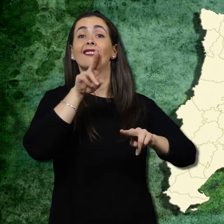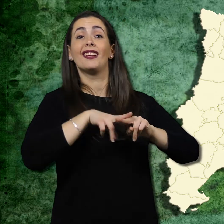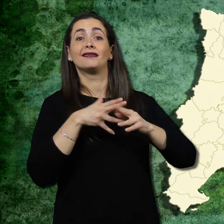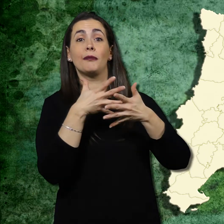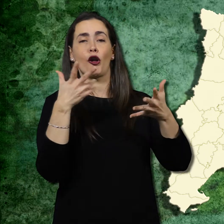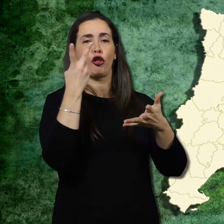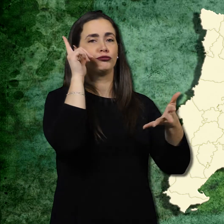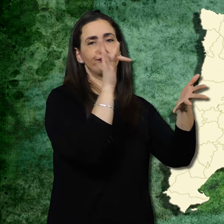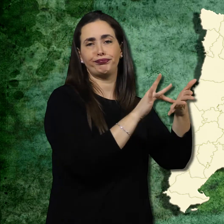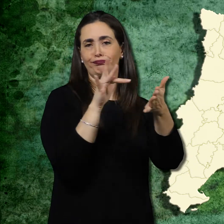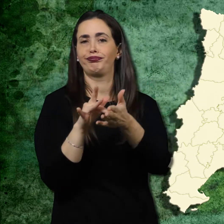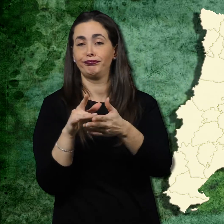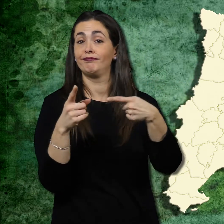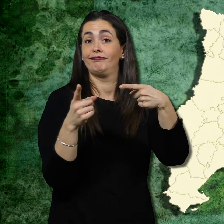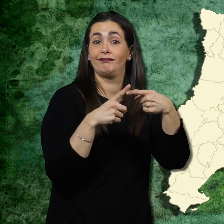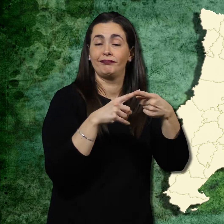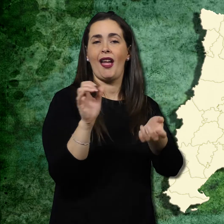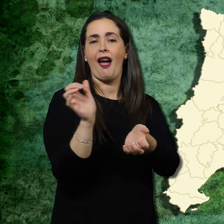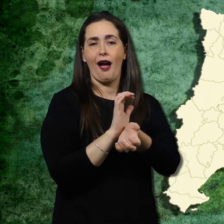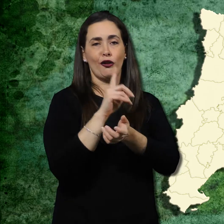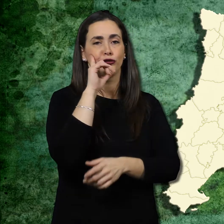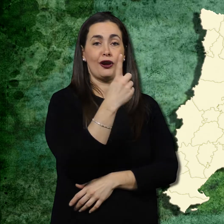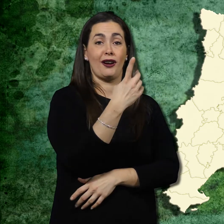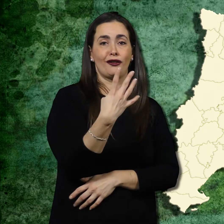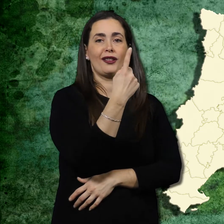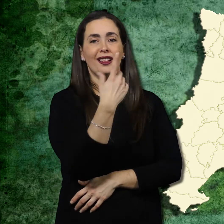Festa major: el 14 i 15 d’agost.